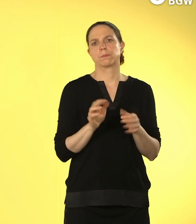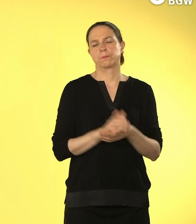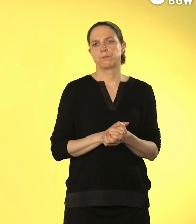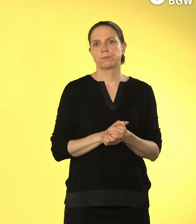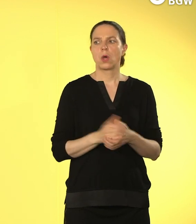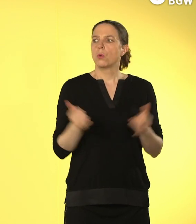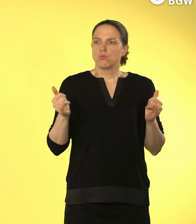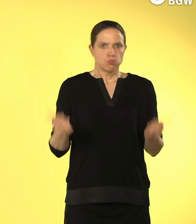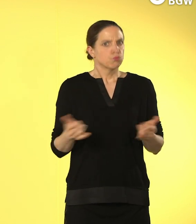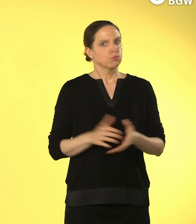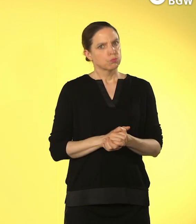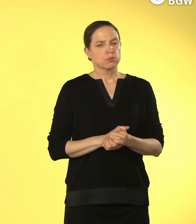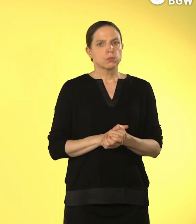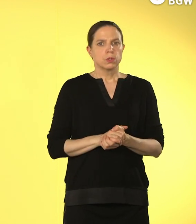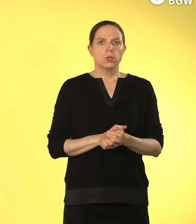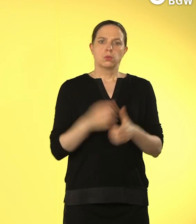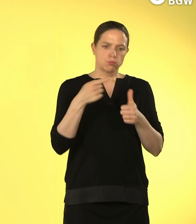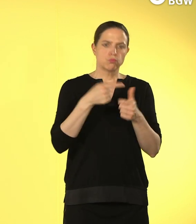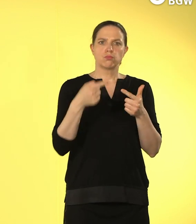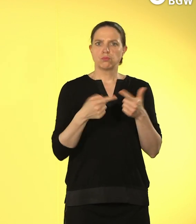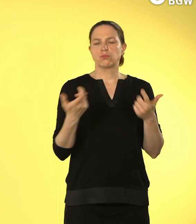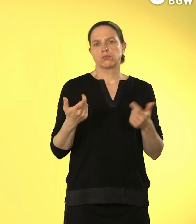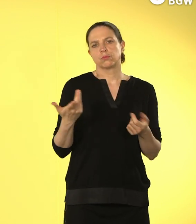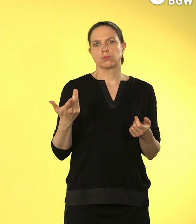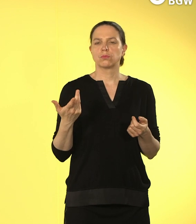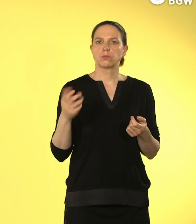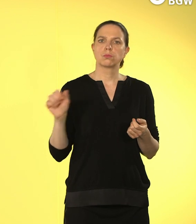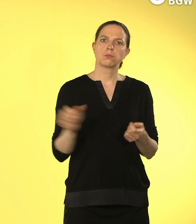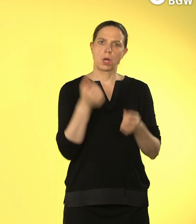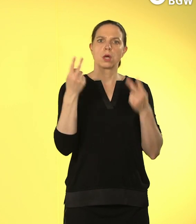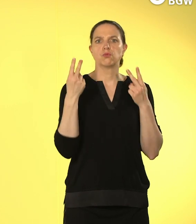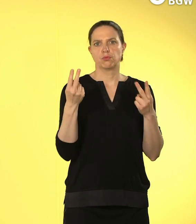Das sind die Sachen, die hier noch mal wichtig sind.